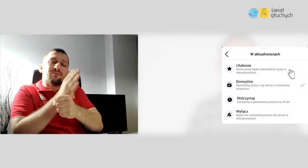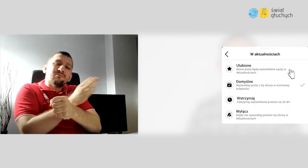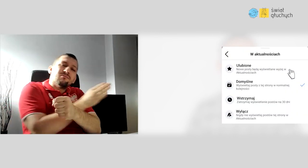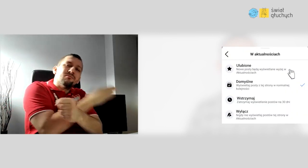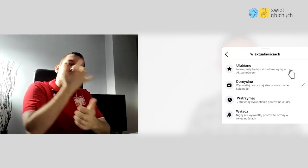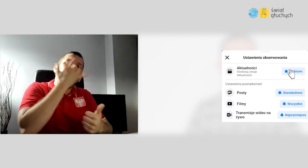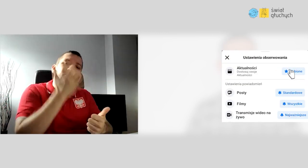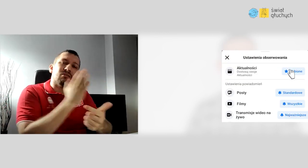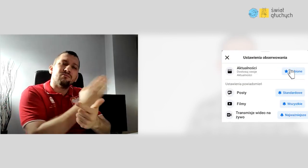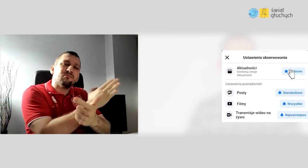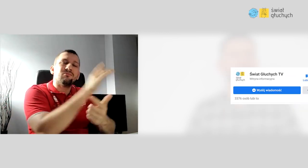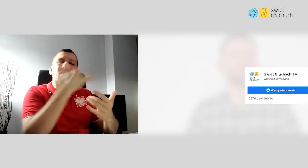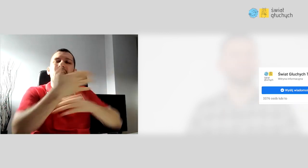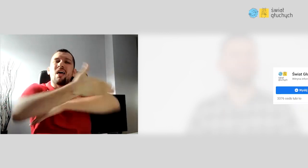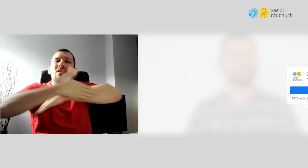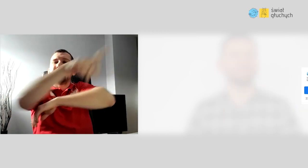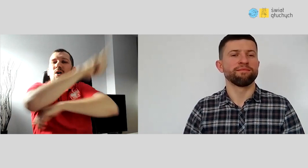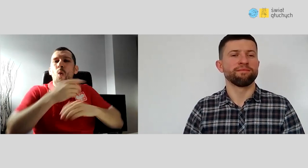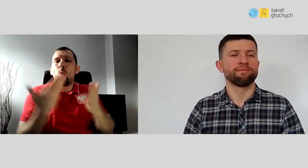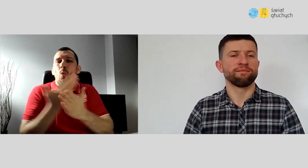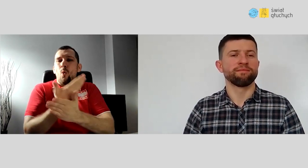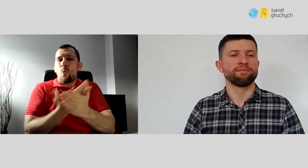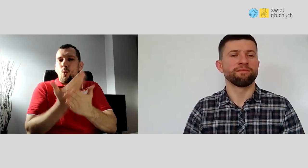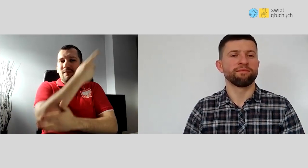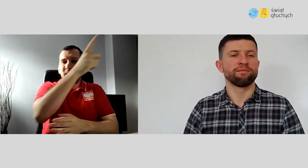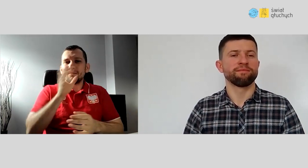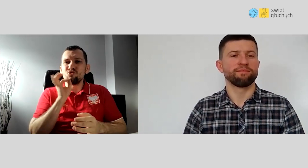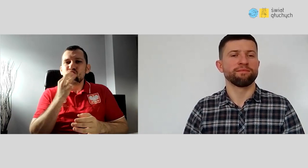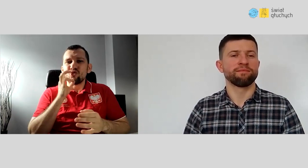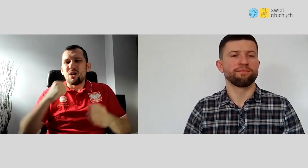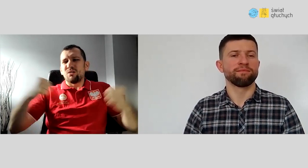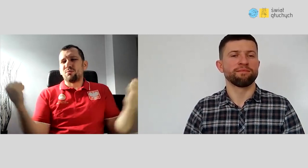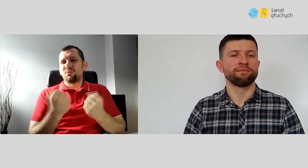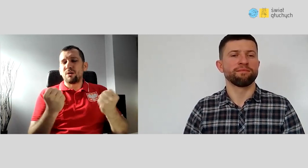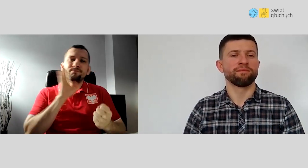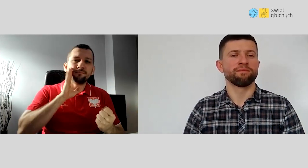A zawodnicy z Rosji i innych państw są nowi, młodsi i bardzo silni.